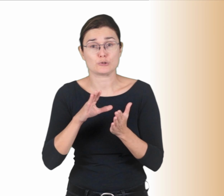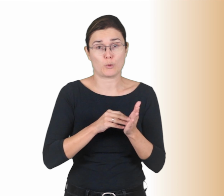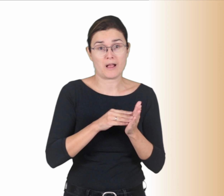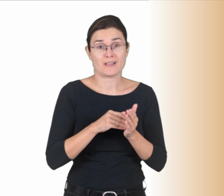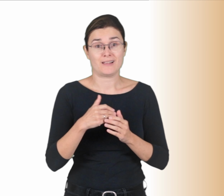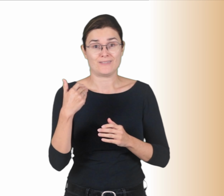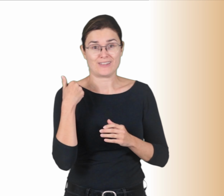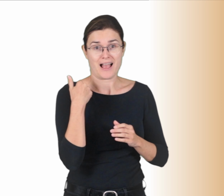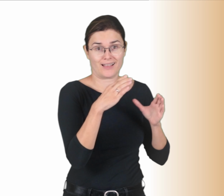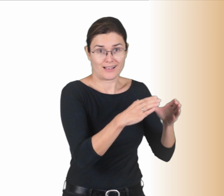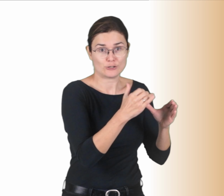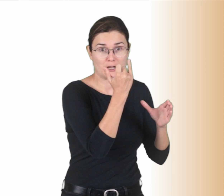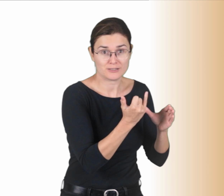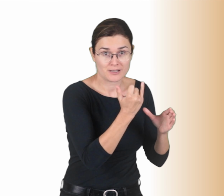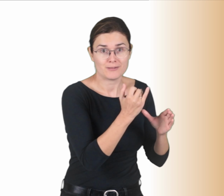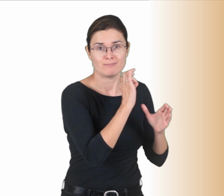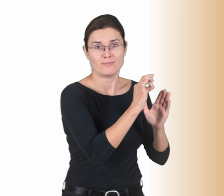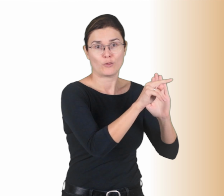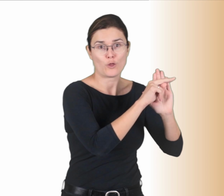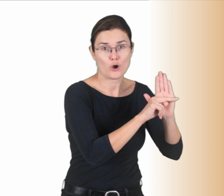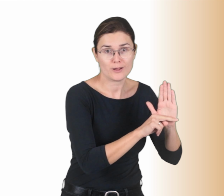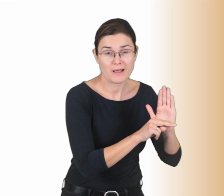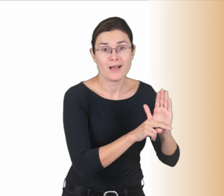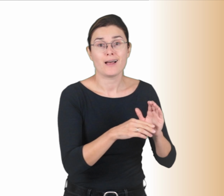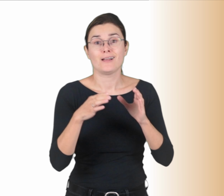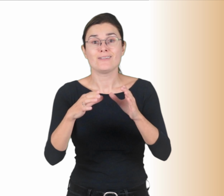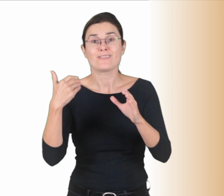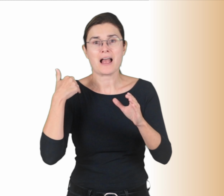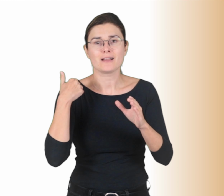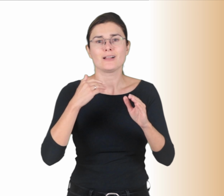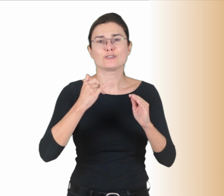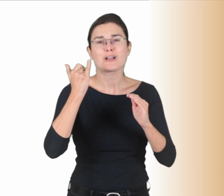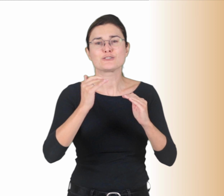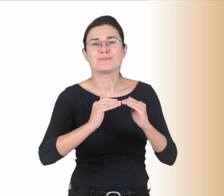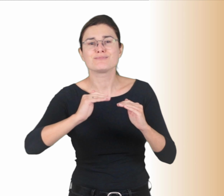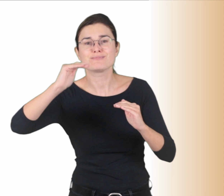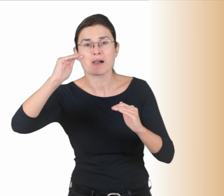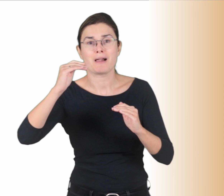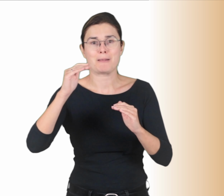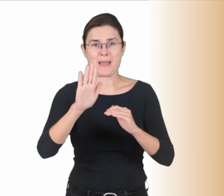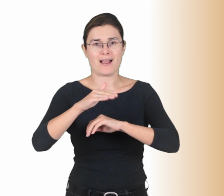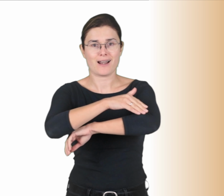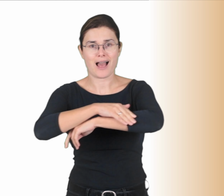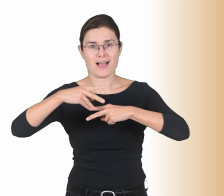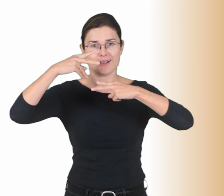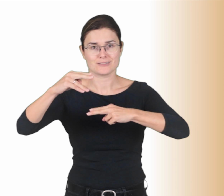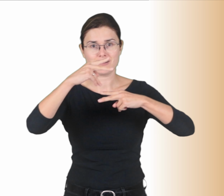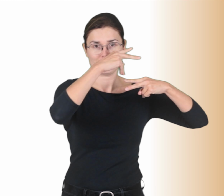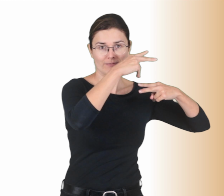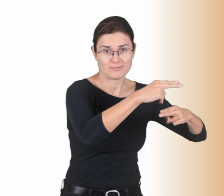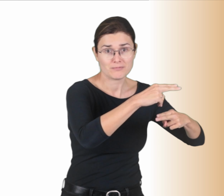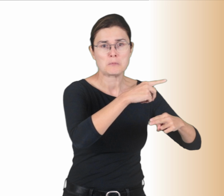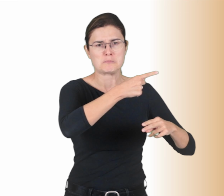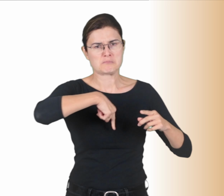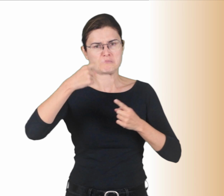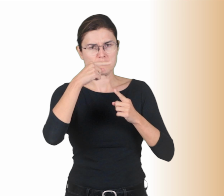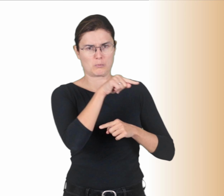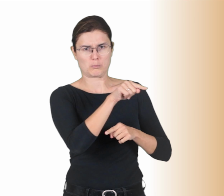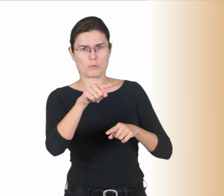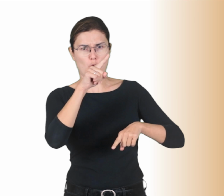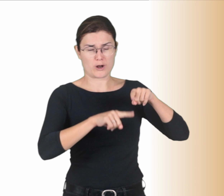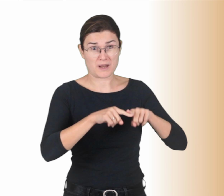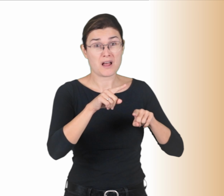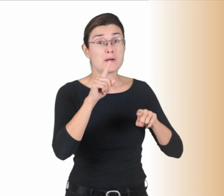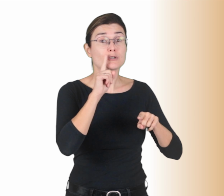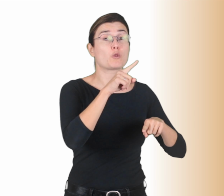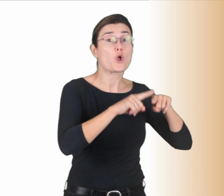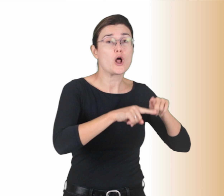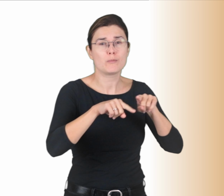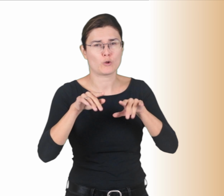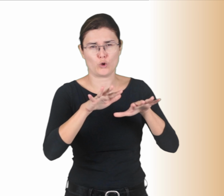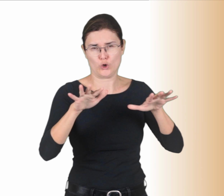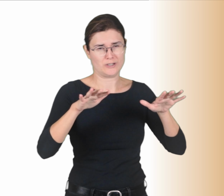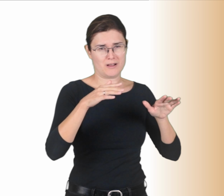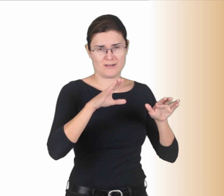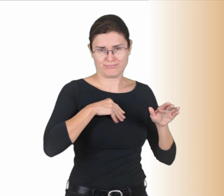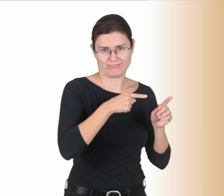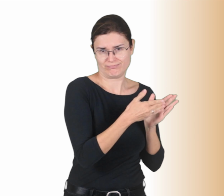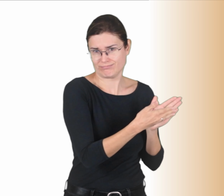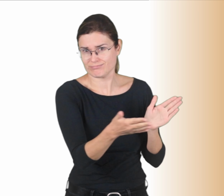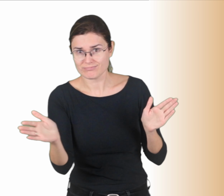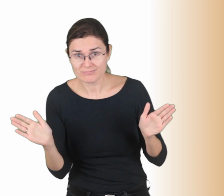Na przykład w wieku dziecięcym czy dorastania granice tego, co uznajemy za normalne są dość szerokie,